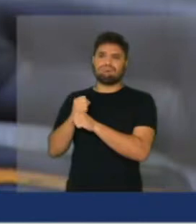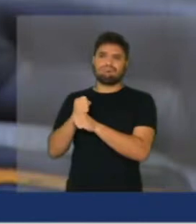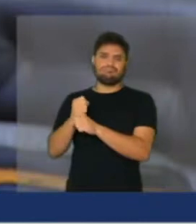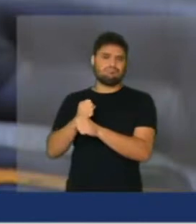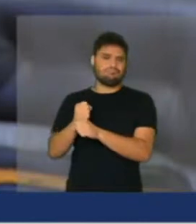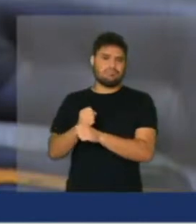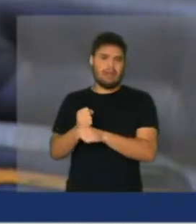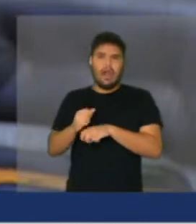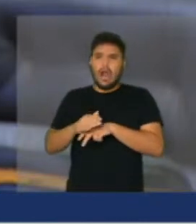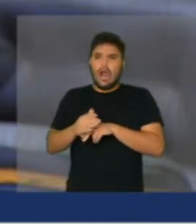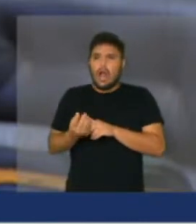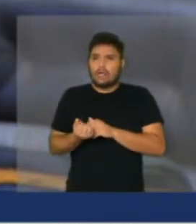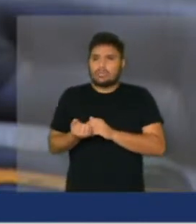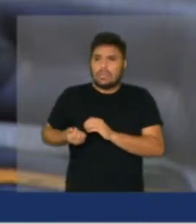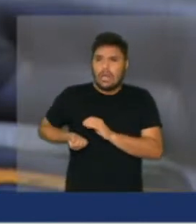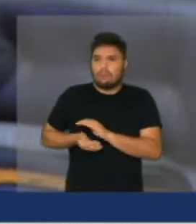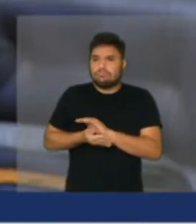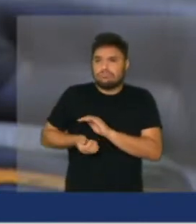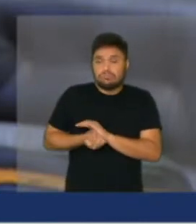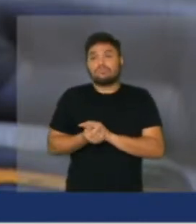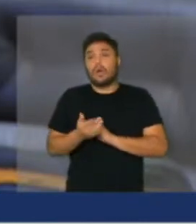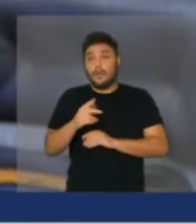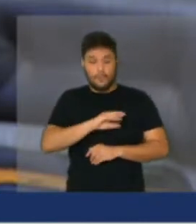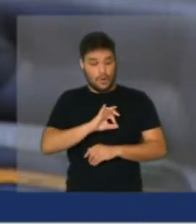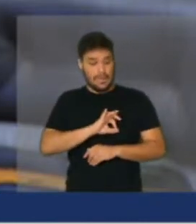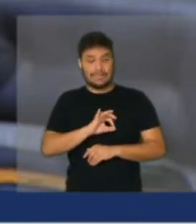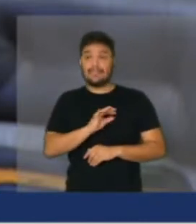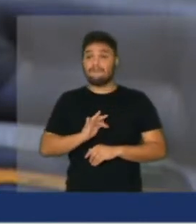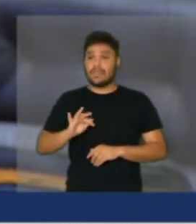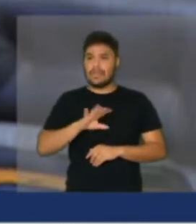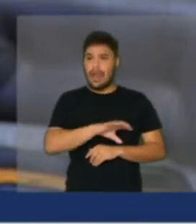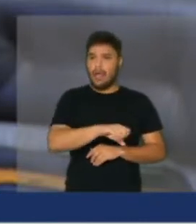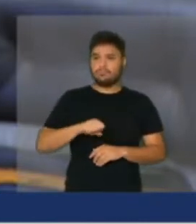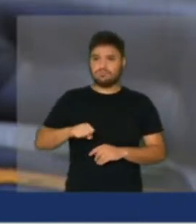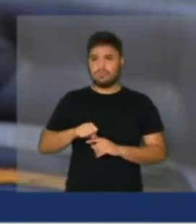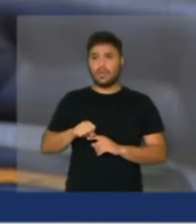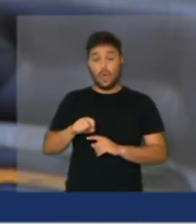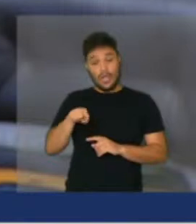COMO MUITO FOI RECUPERADO, INCLUSIVE PELA POLÍCIA FEDERAL ESSE SIM ERA DINHEIRO